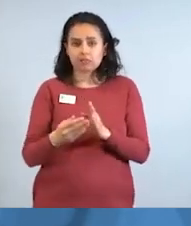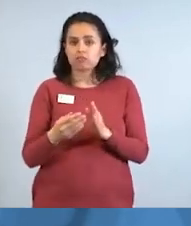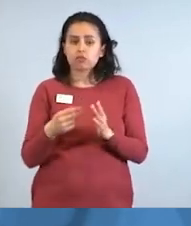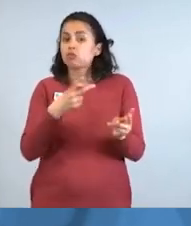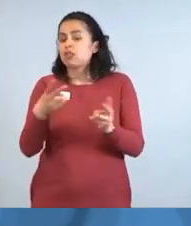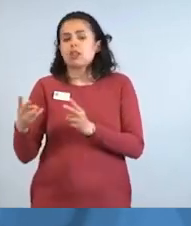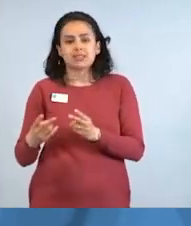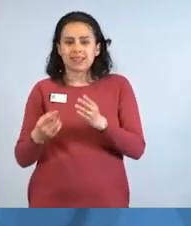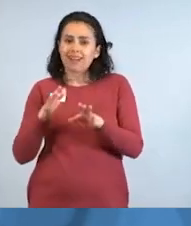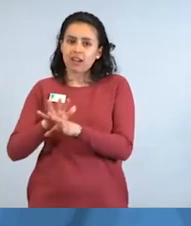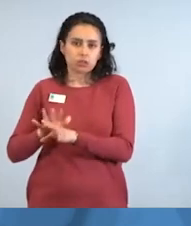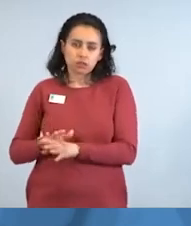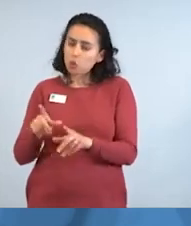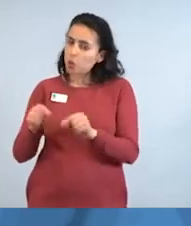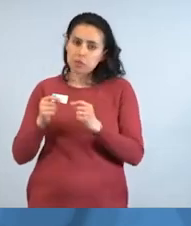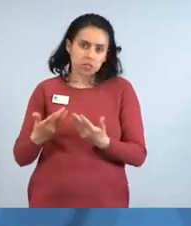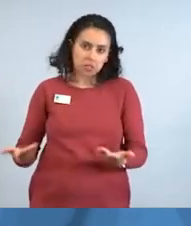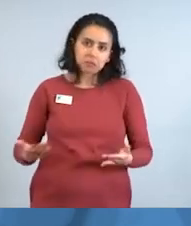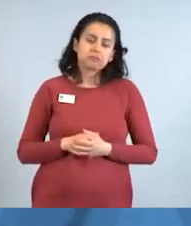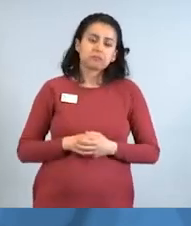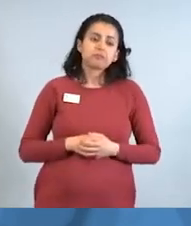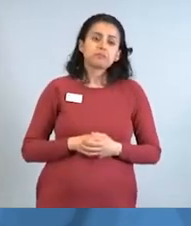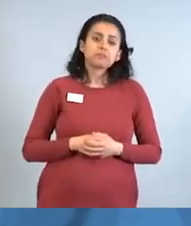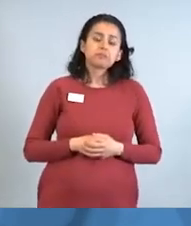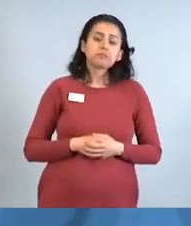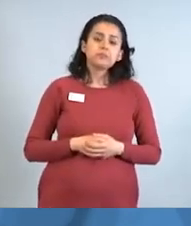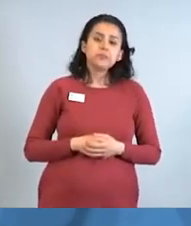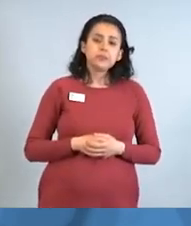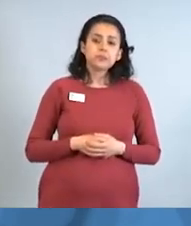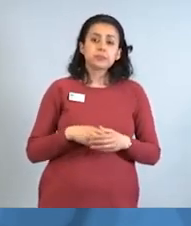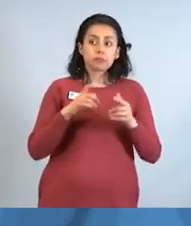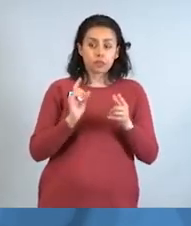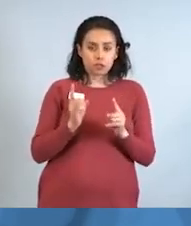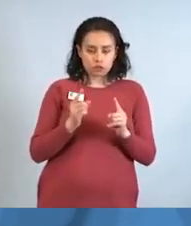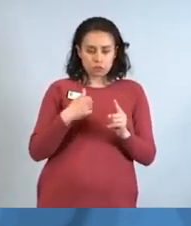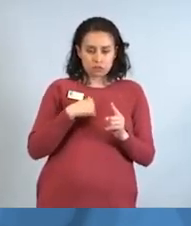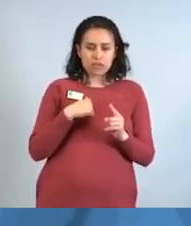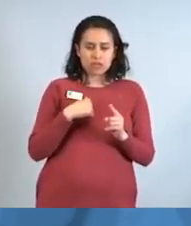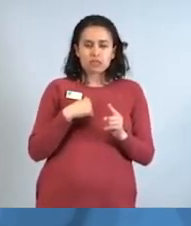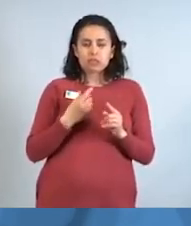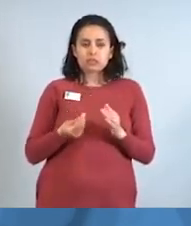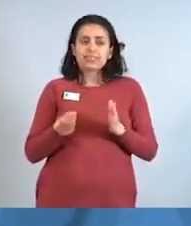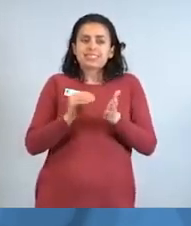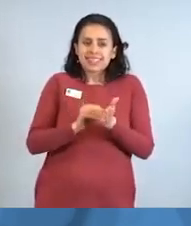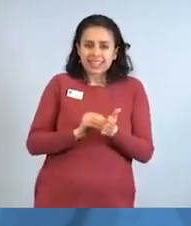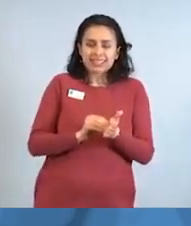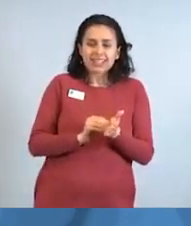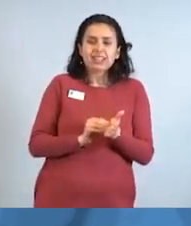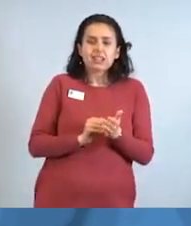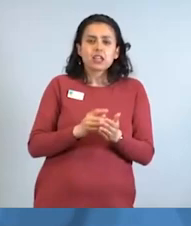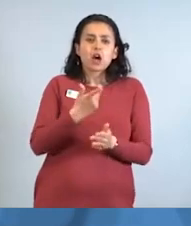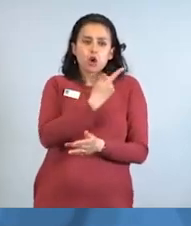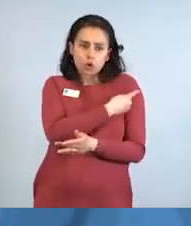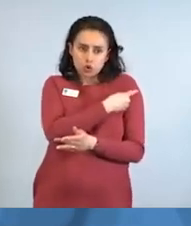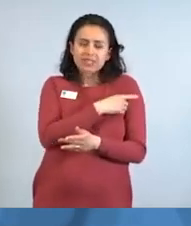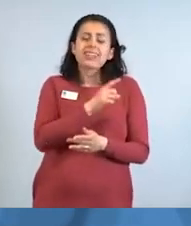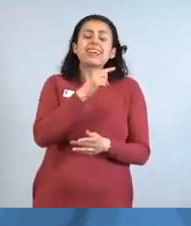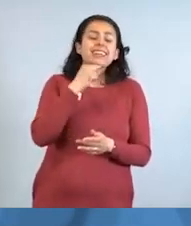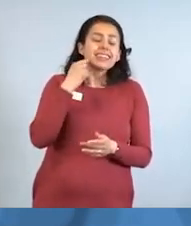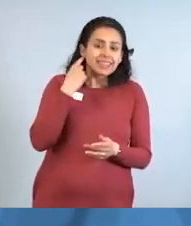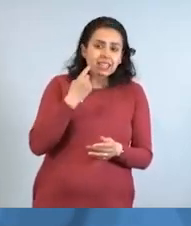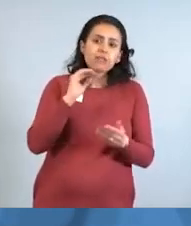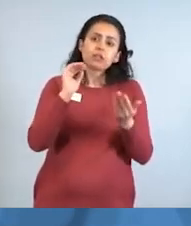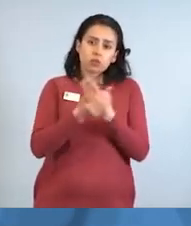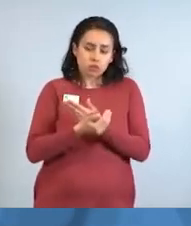Jos lisäisin vielä, että rokotteet ovat riittävän turvallisia, jotta niitä voidaan käyttää näin vakavaa tautia vastaan kuin korona on.